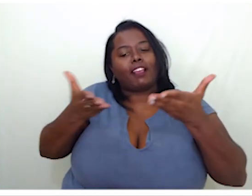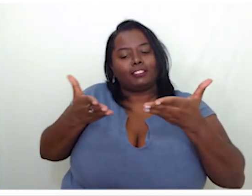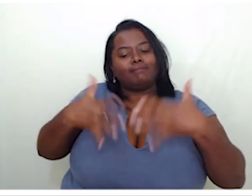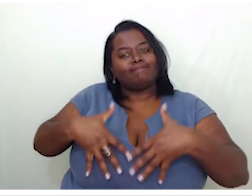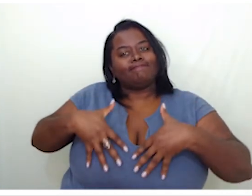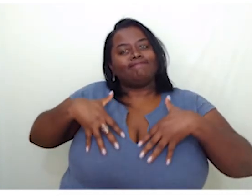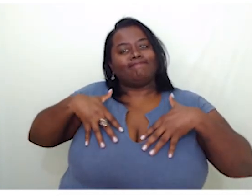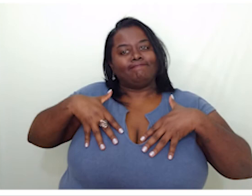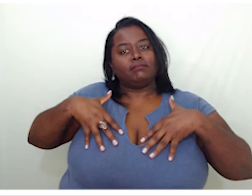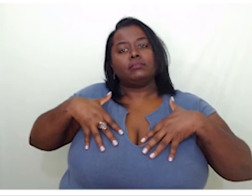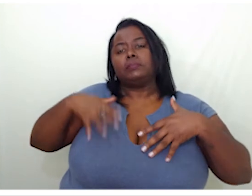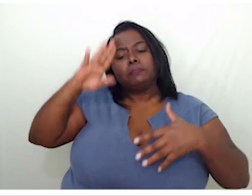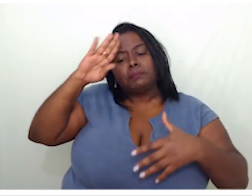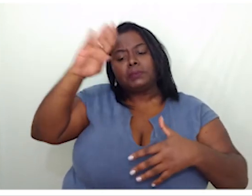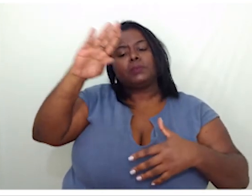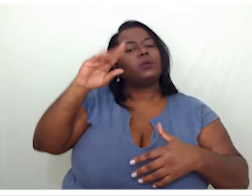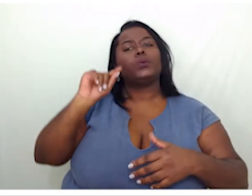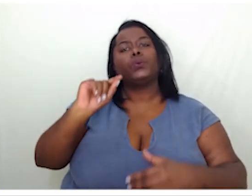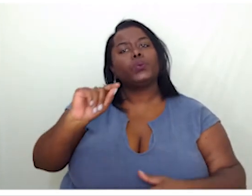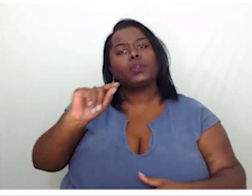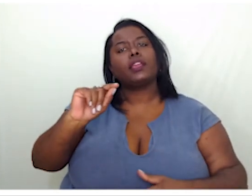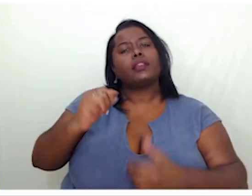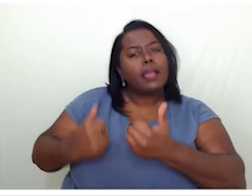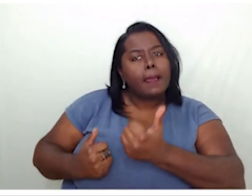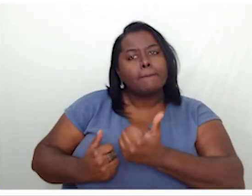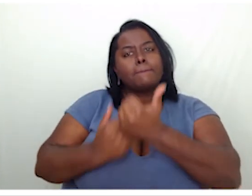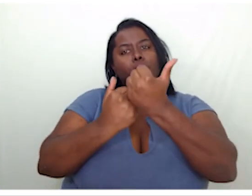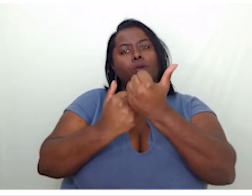no habría sido posible graduarse en un año.